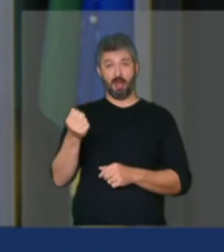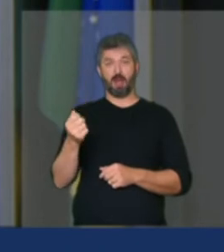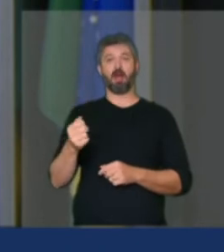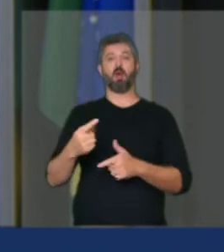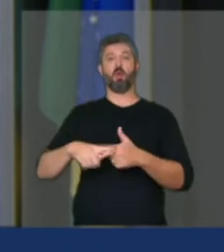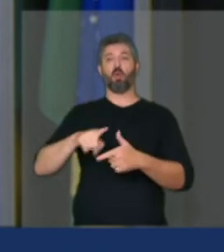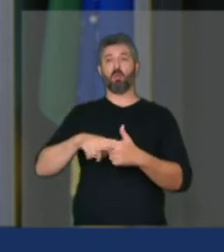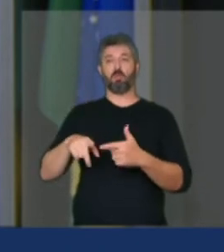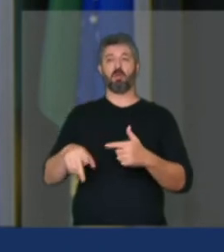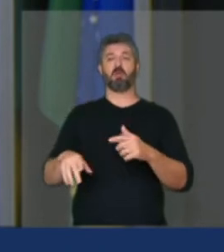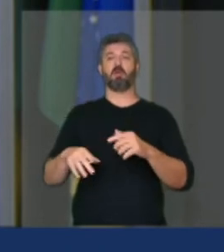DE ABASTECIMENTO D'ÁGUA COM O DESSALINIZADOR UMA OBRA DE 22